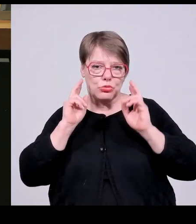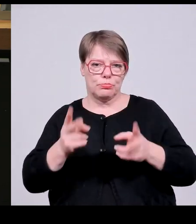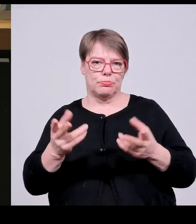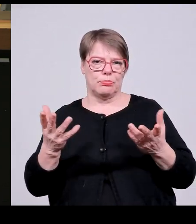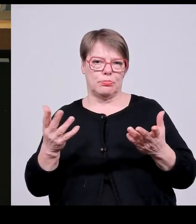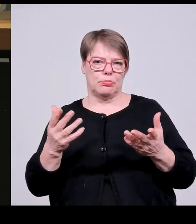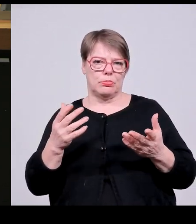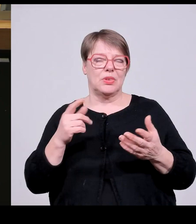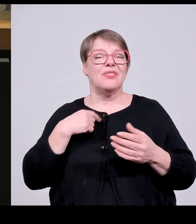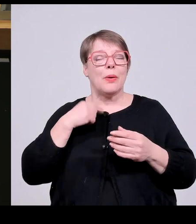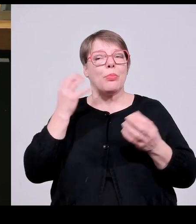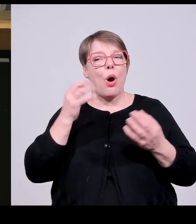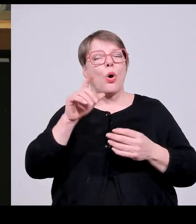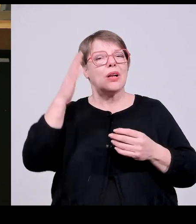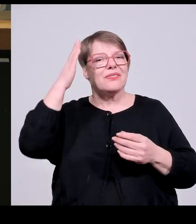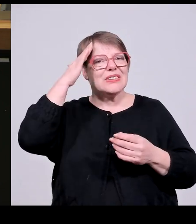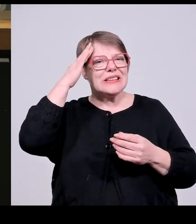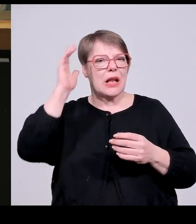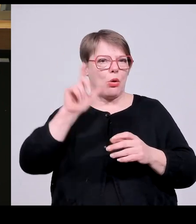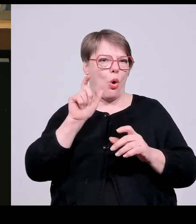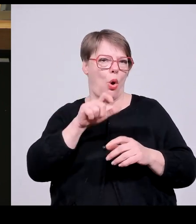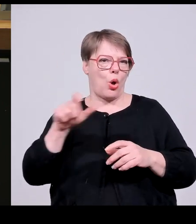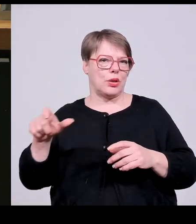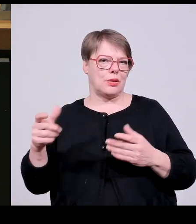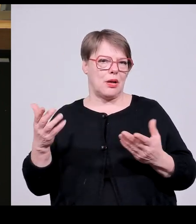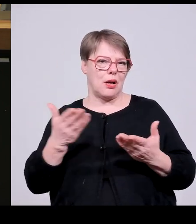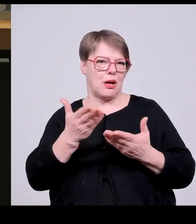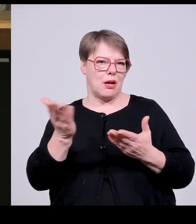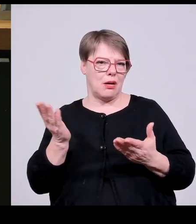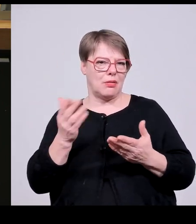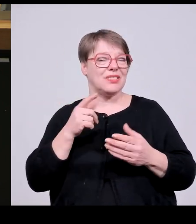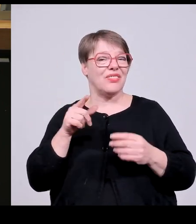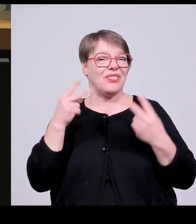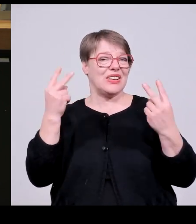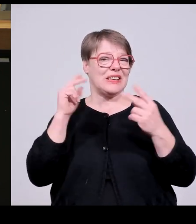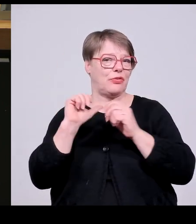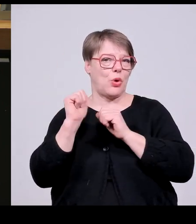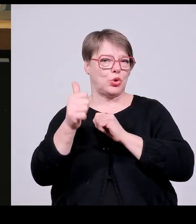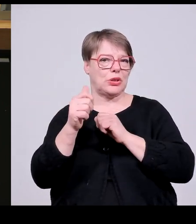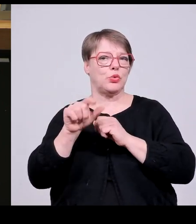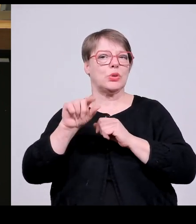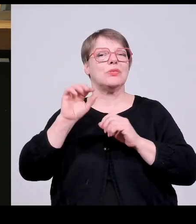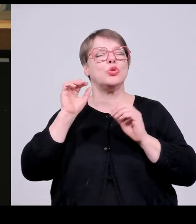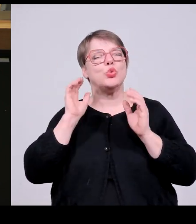tun, die Mitarbeiter zu halten. Und es ist ganz wichtig, jetzt auch schnell Klarheit für die Mitarbeiter zu schaffen.